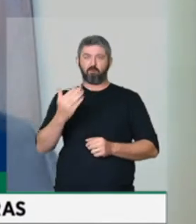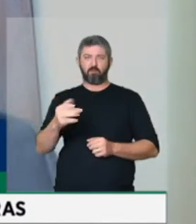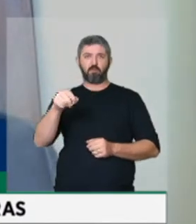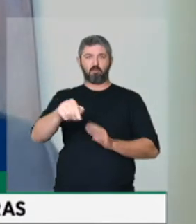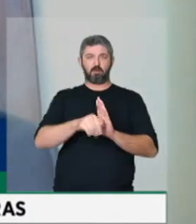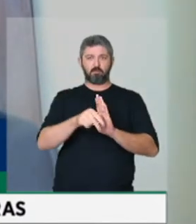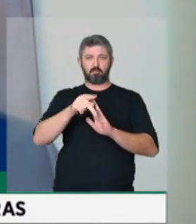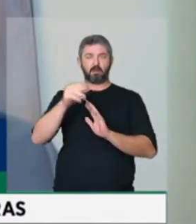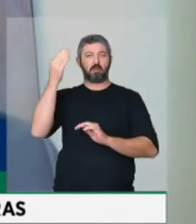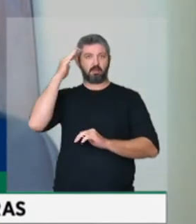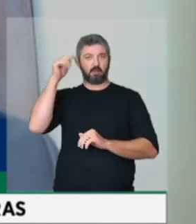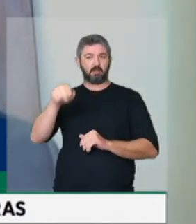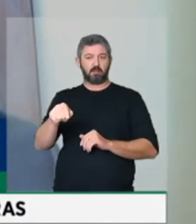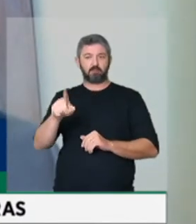PRESIDENTE, O NOVO ENTENDE QUE A MP É SUPERIMPORTANTE PARA O